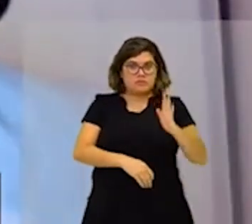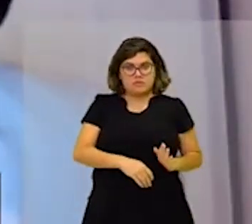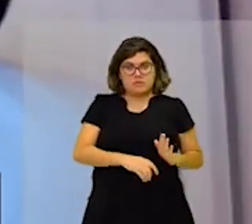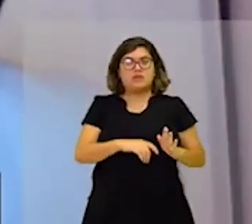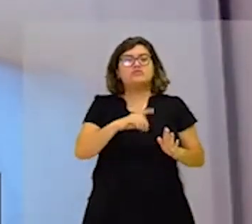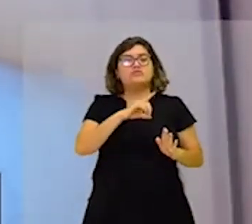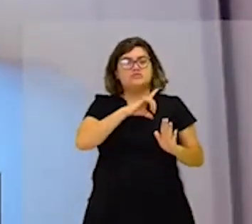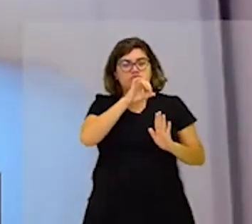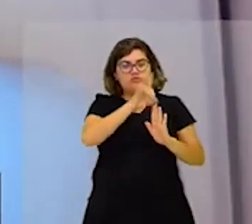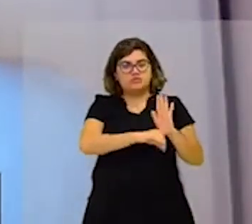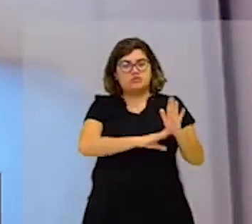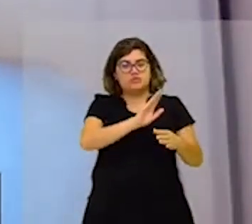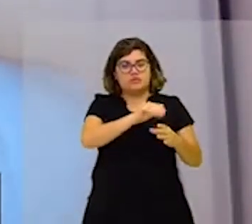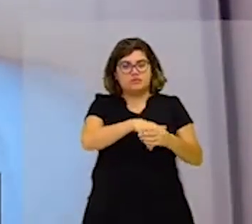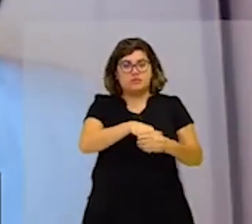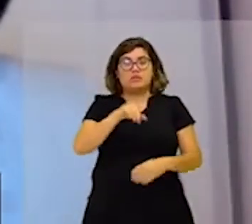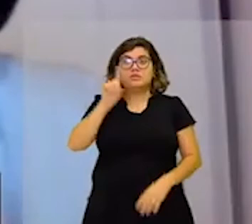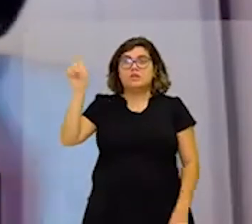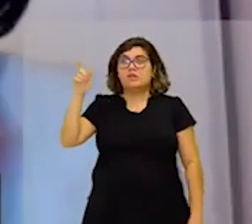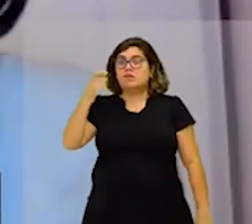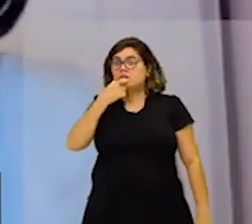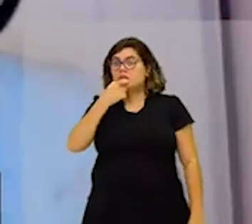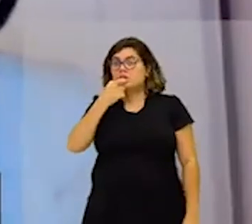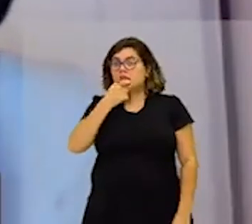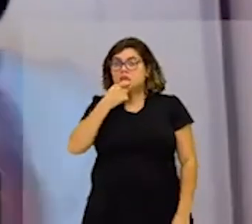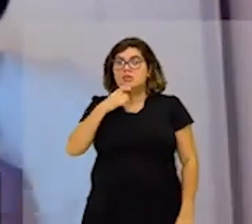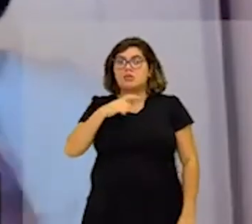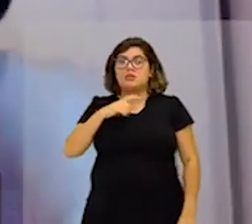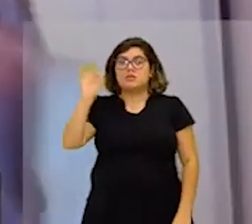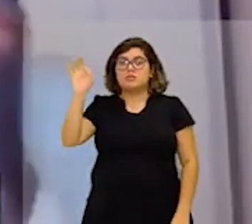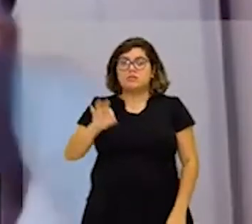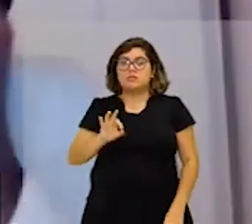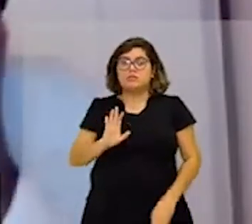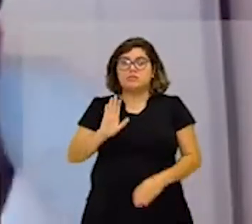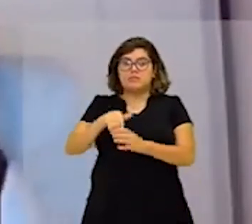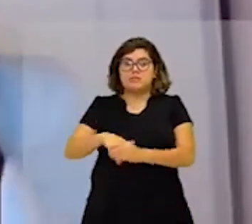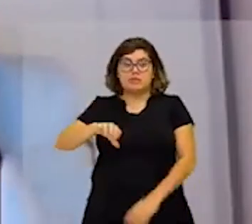a volta enquanto na Inglaterra por exemplo o Buzz e total de votantes apenas nós por cento